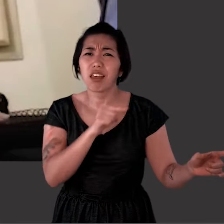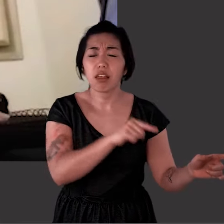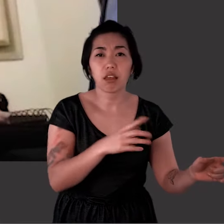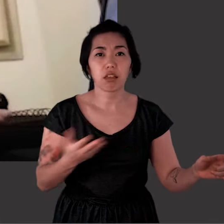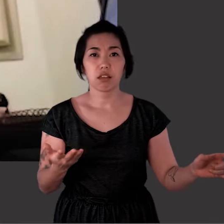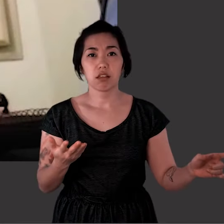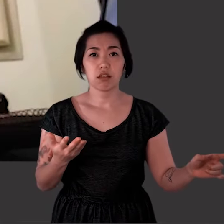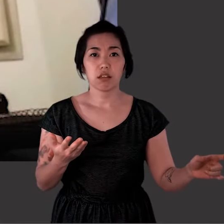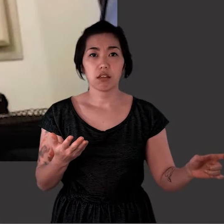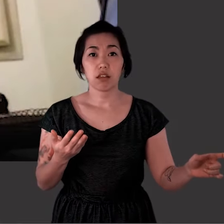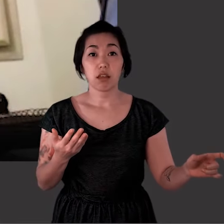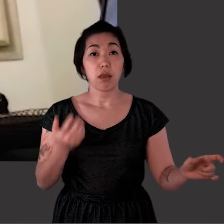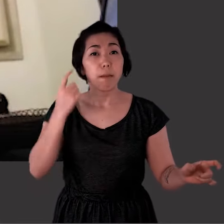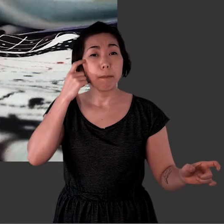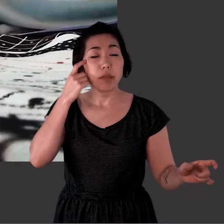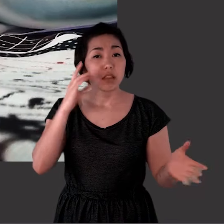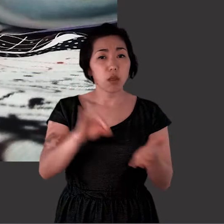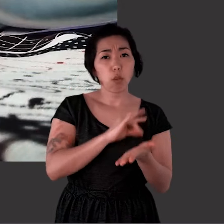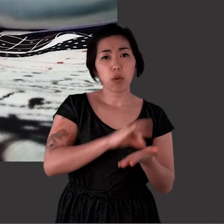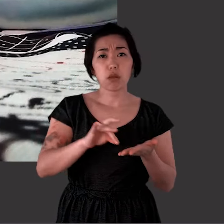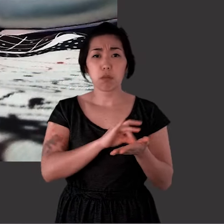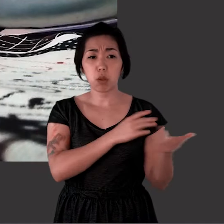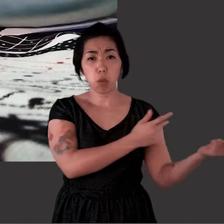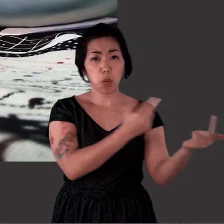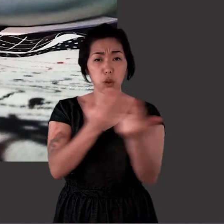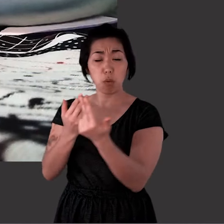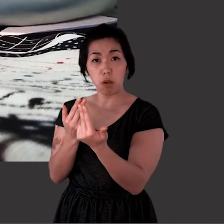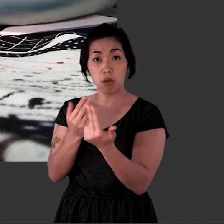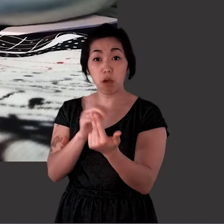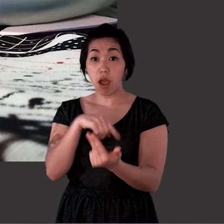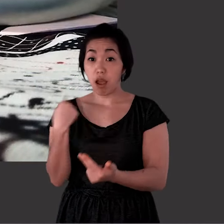Quem é este inimigo comum, que precisamos combatê-lo?